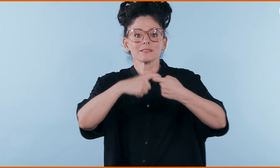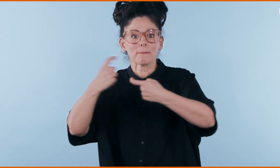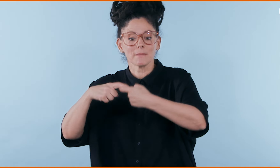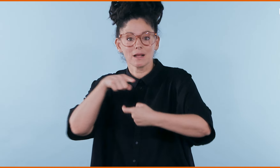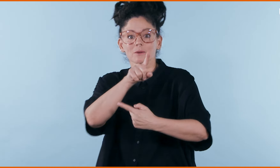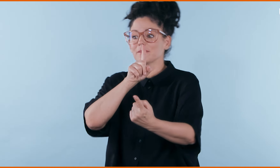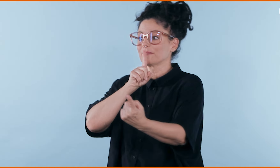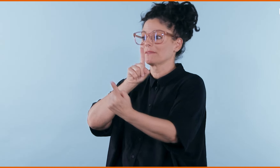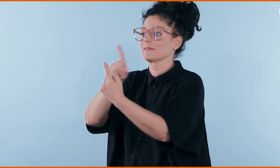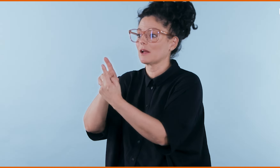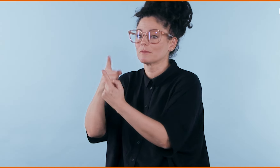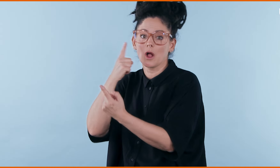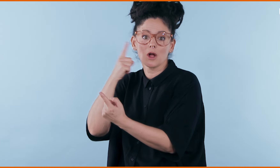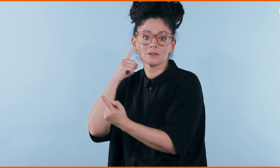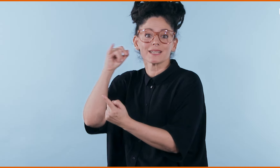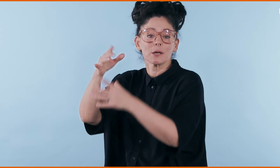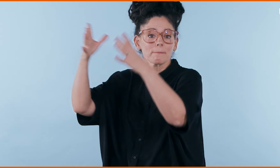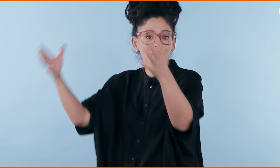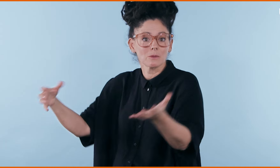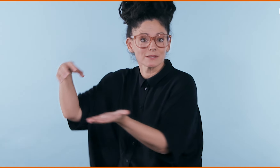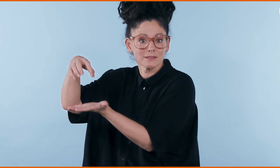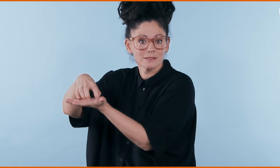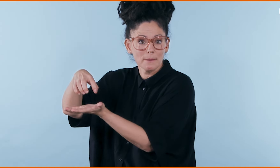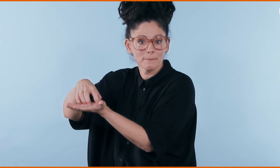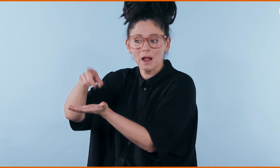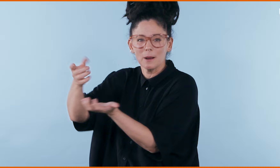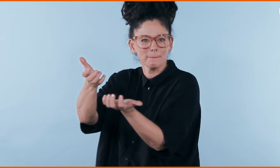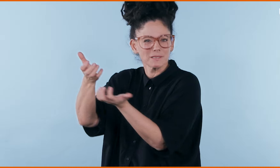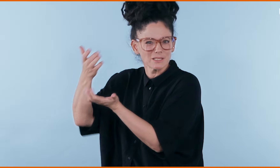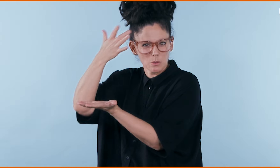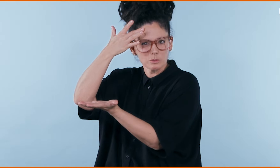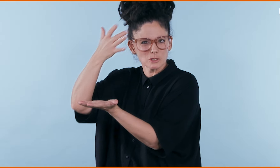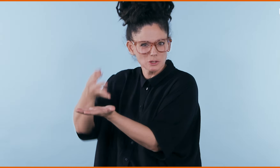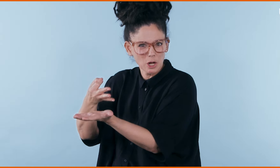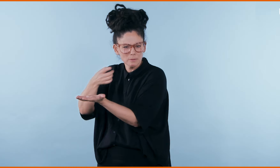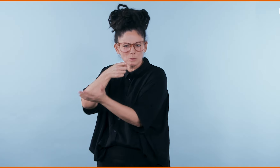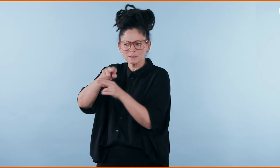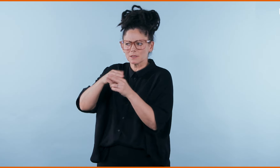i sammanhang där du möter hörande i majoritetssamhället- där de visar brist på kunskap.